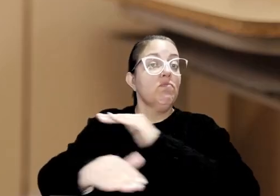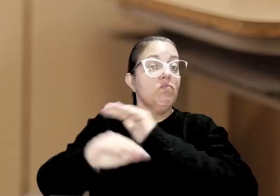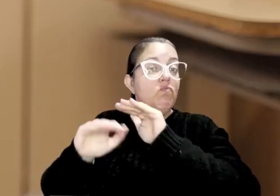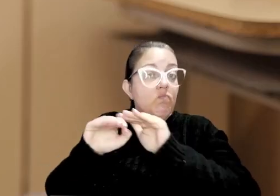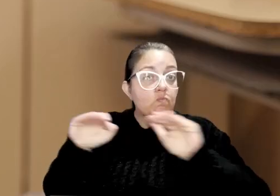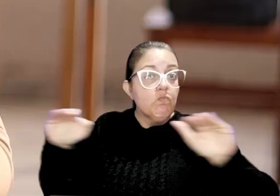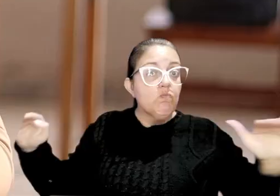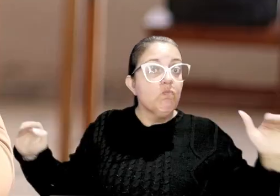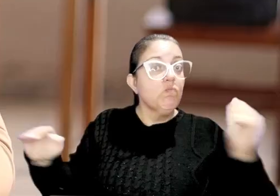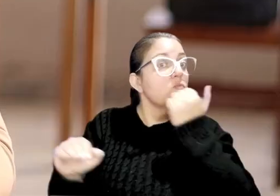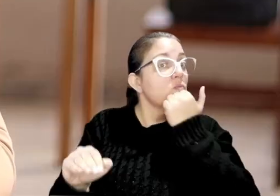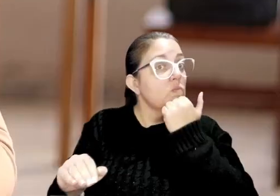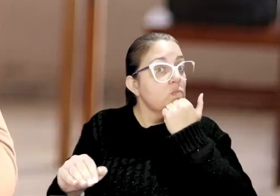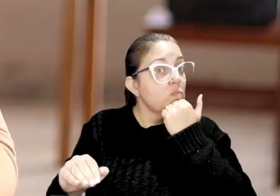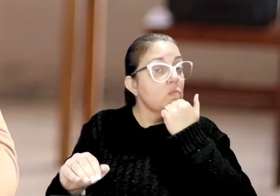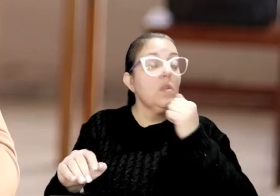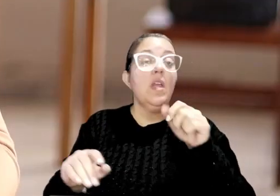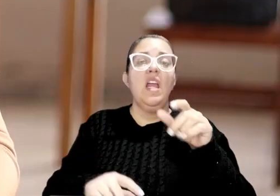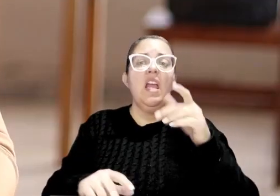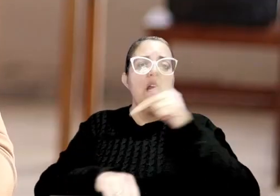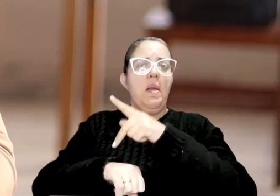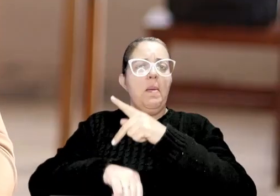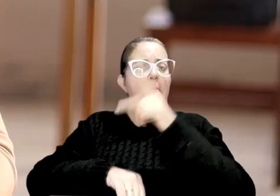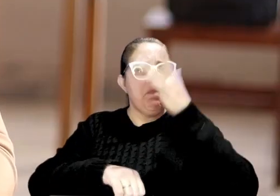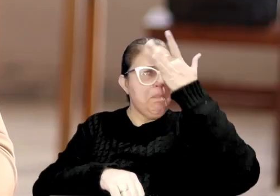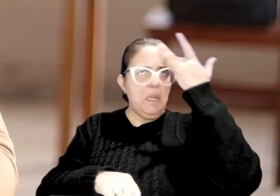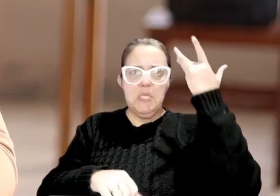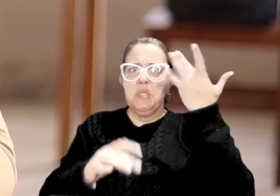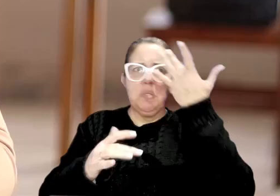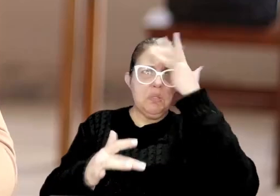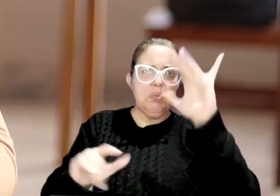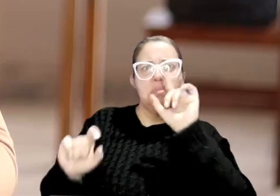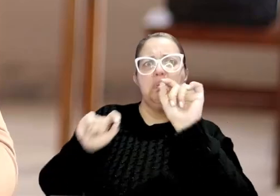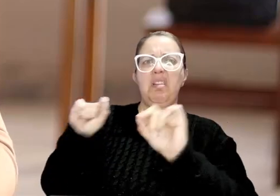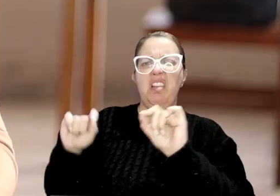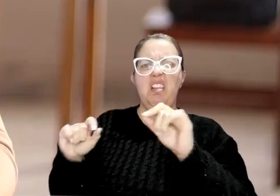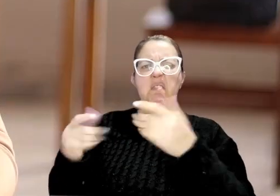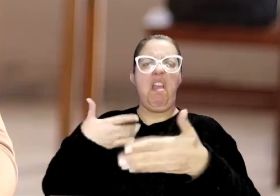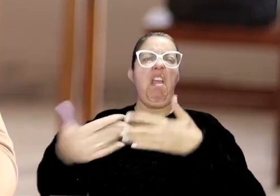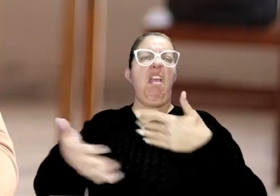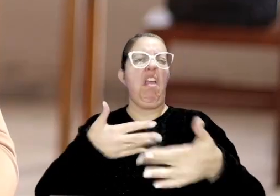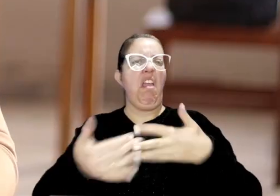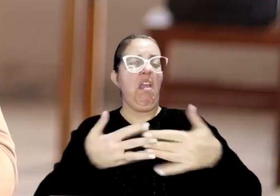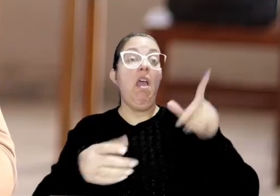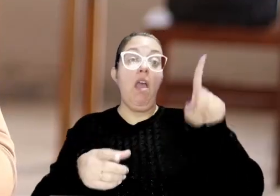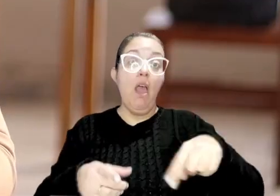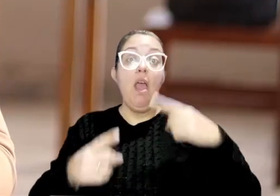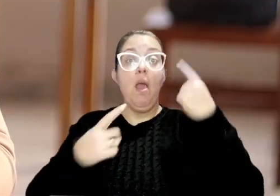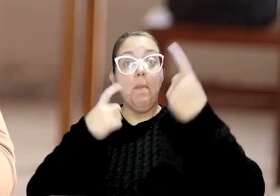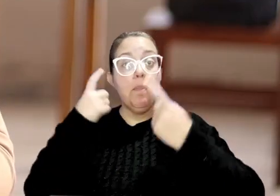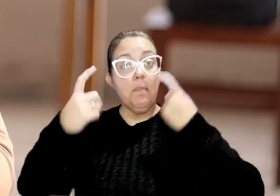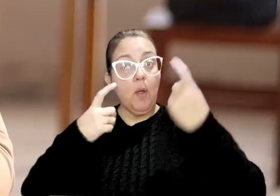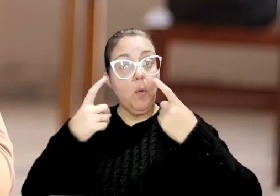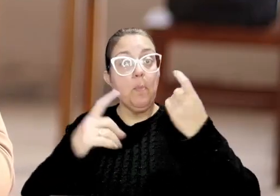nem aí e é uma preocupação na questão social é também uma preocupação em relação a trabalho